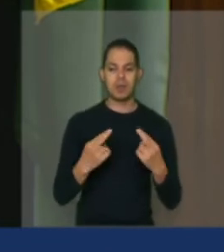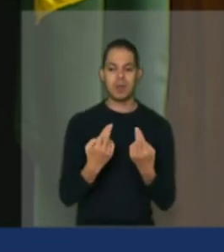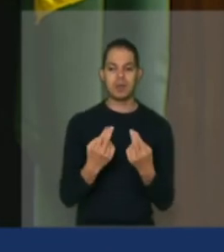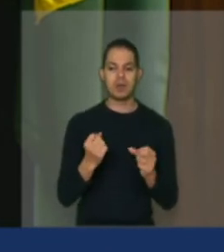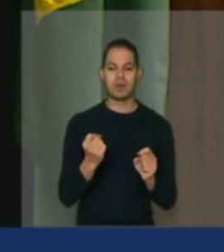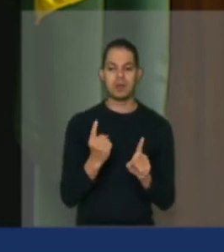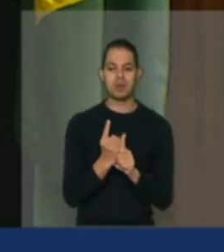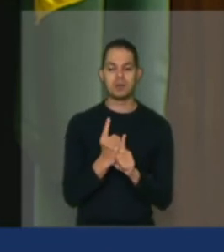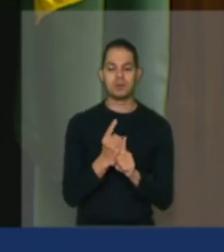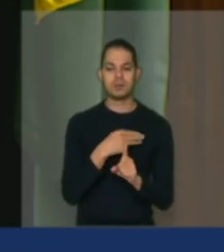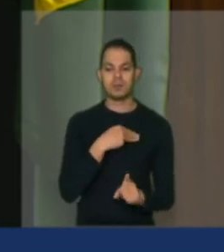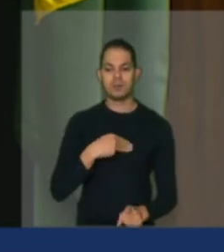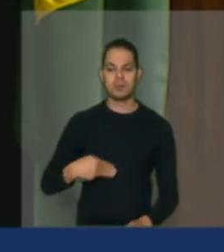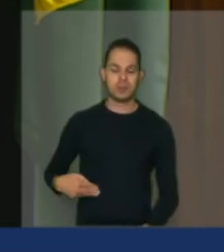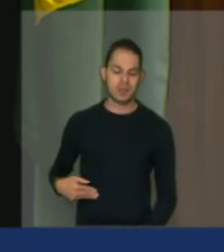TIVERAM TAMBÉM A COALIZÃO, O